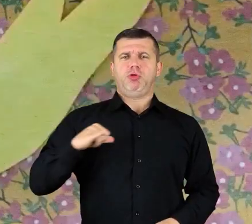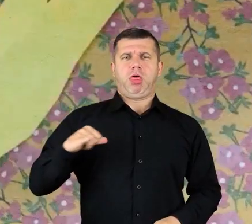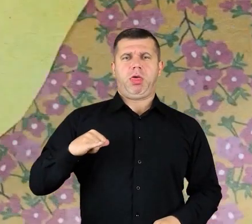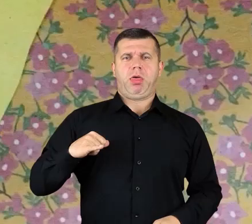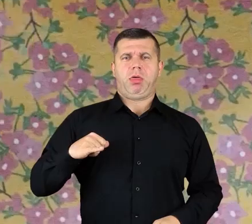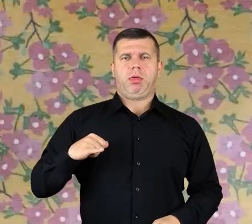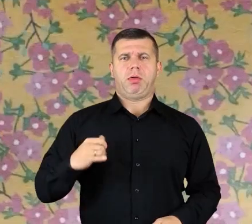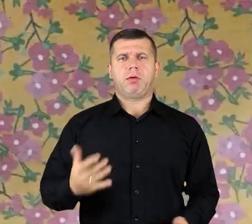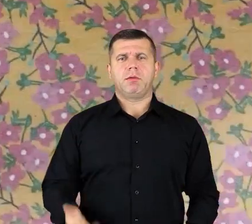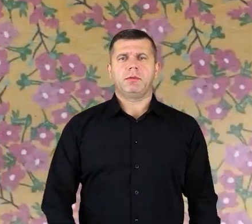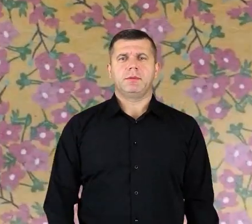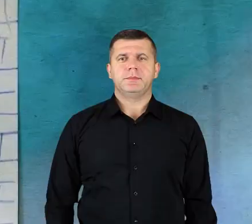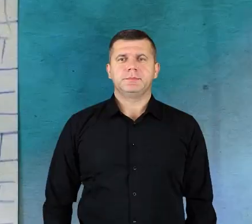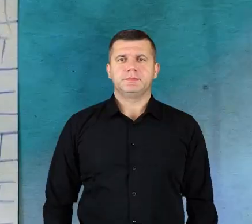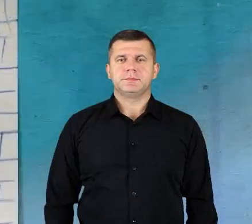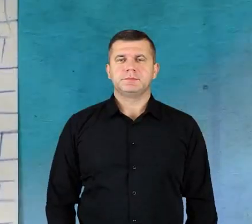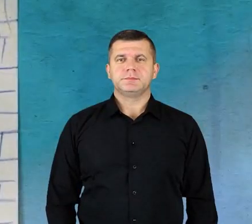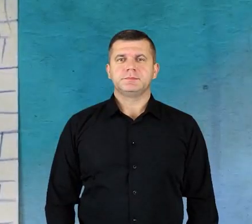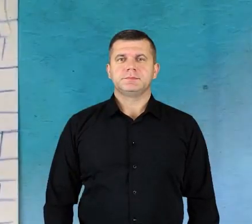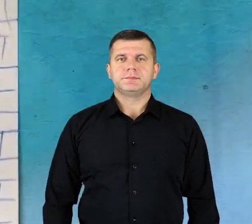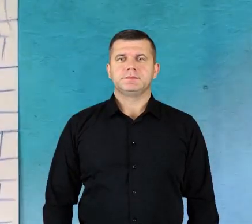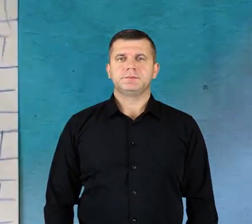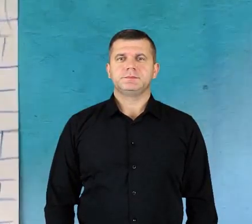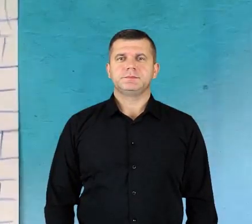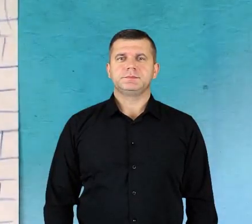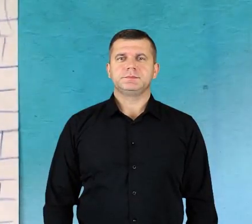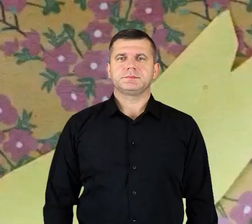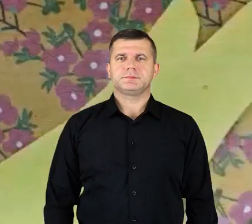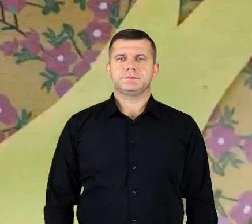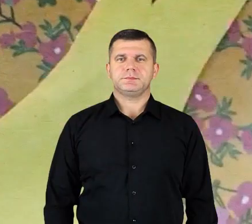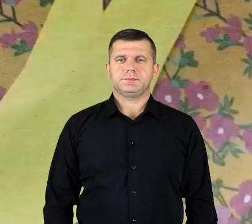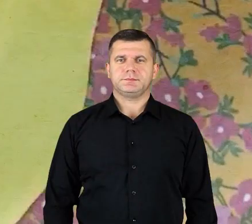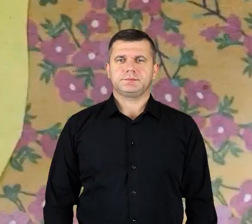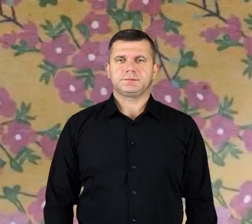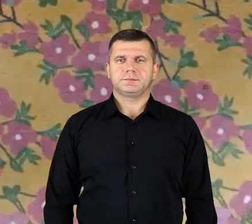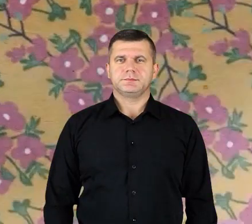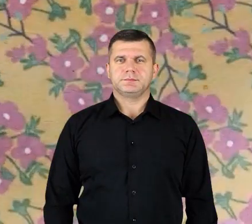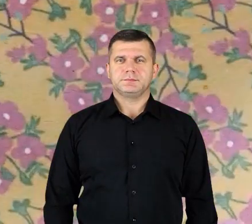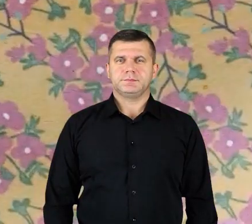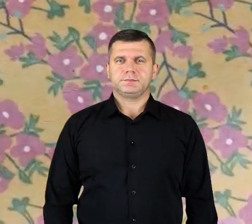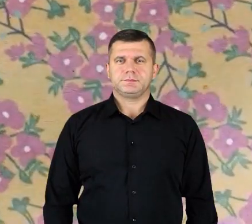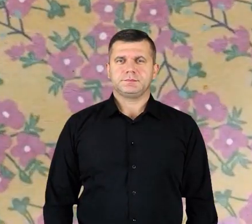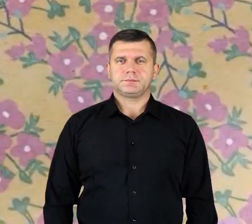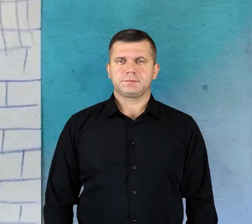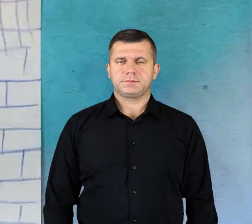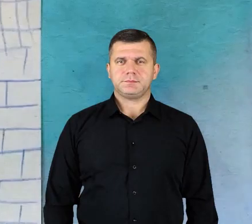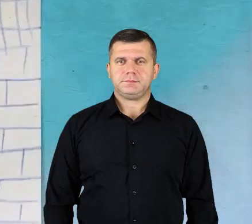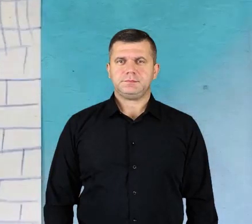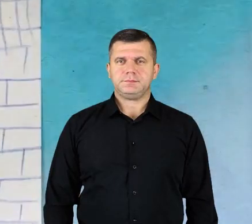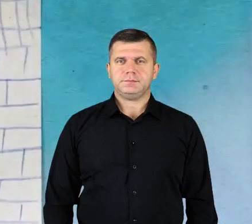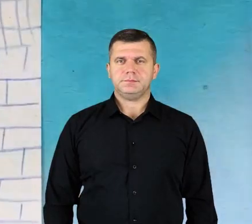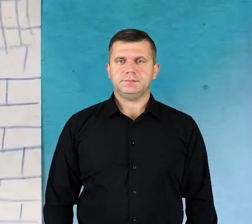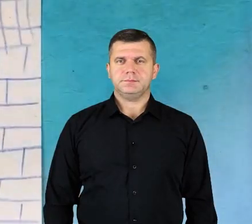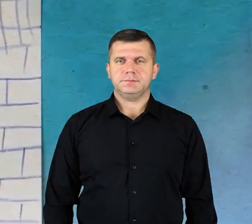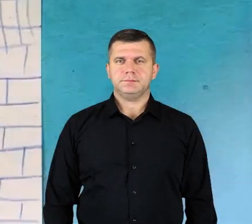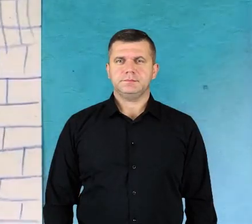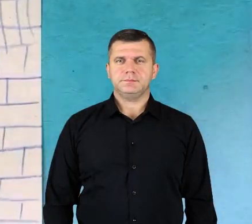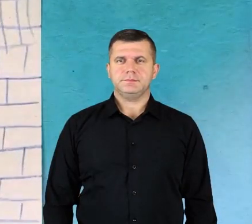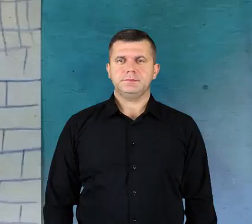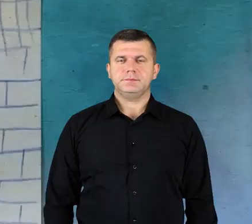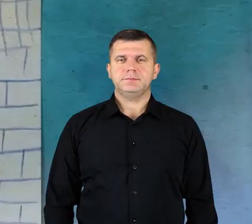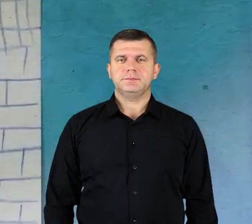[bicie kościelnych dzwonów]